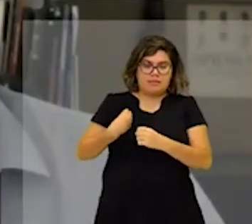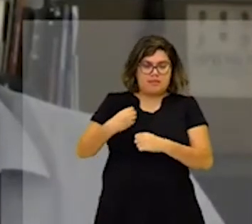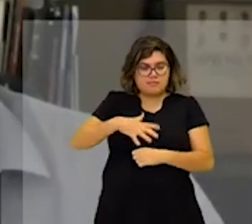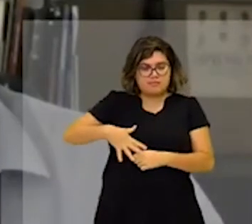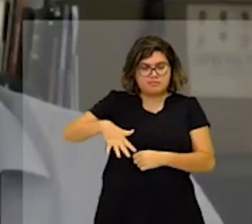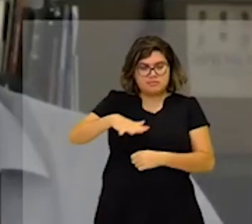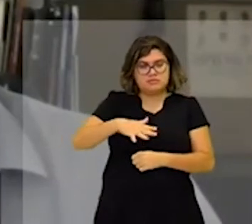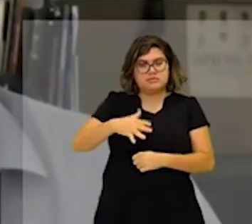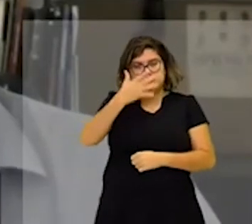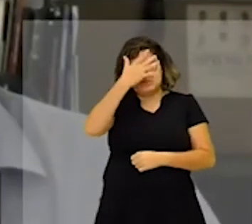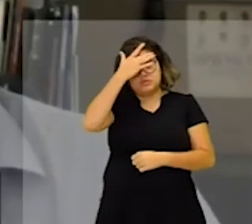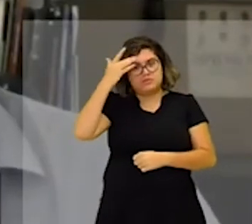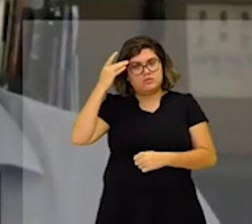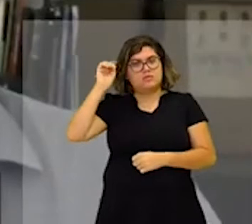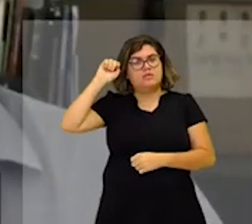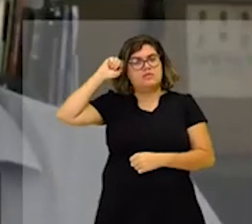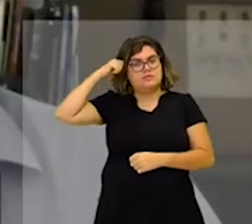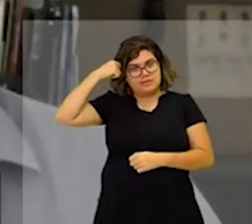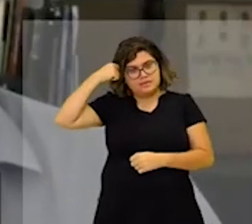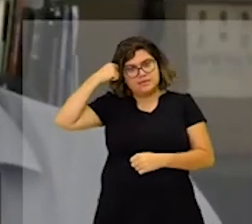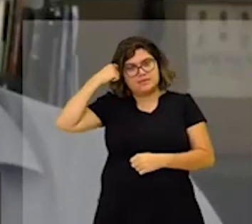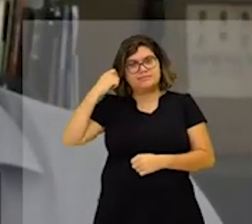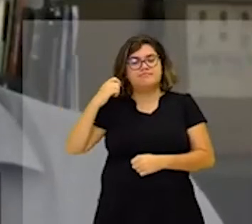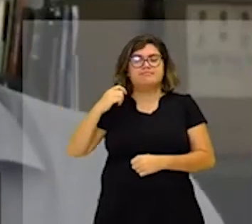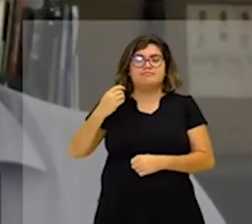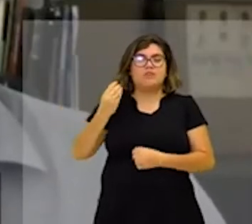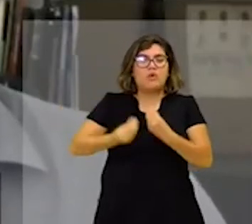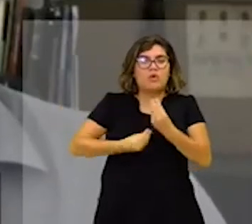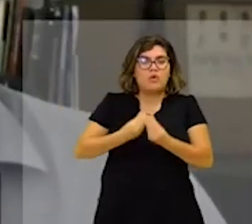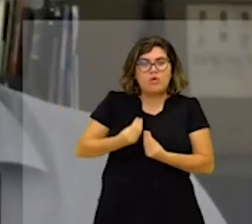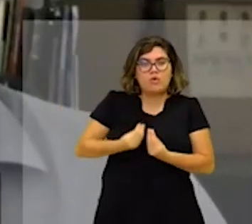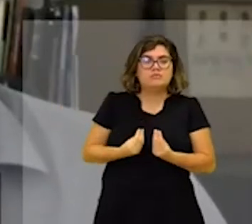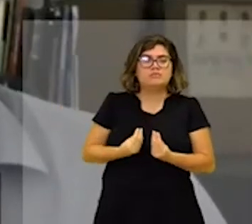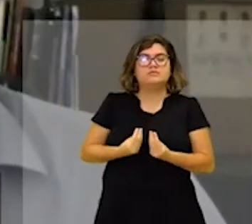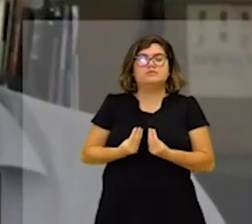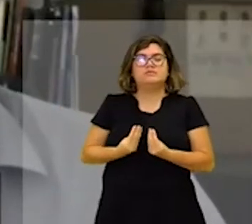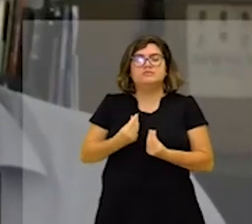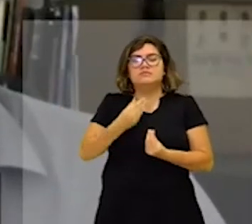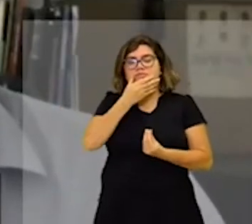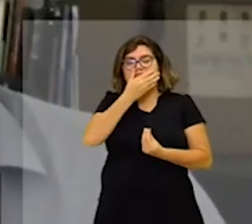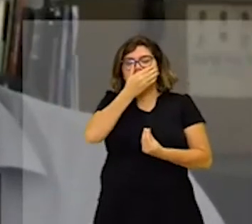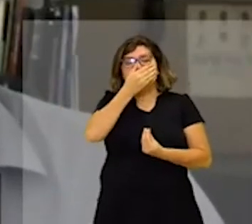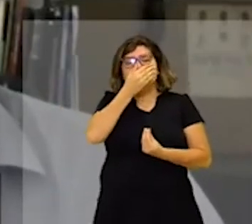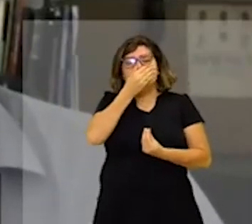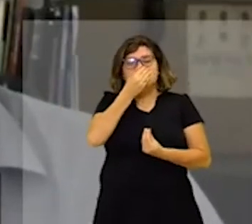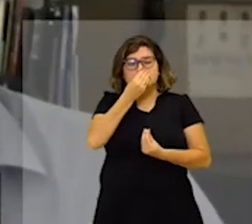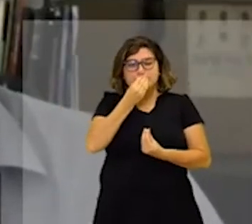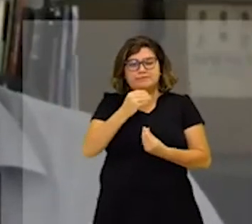por candidatos nele para candidato amigo de que maneira os partidos as Fundações